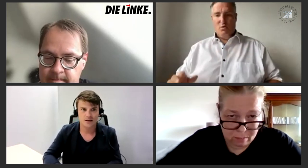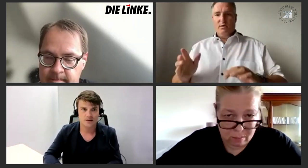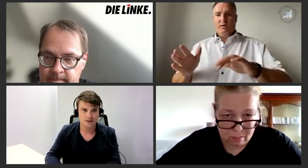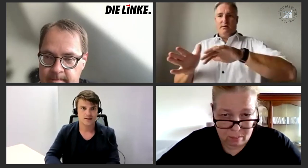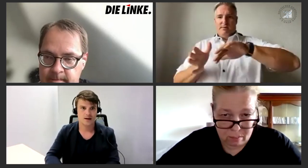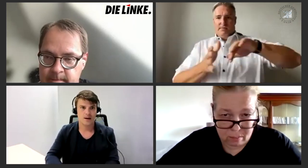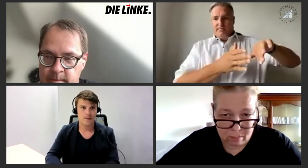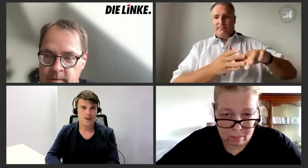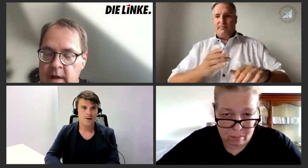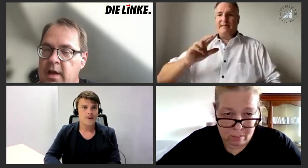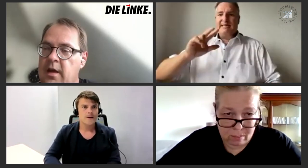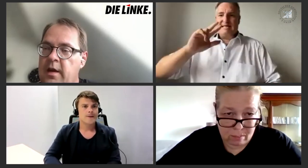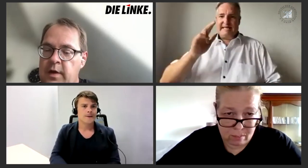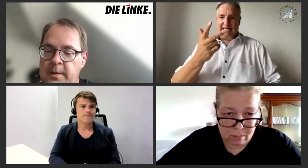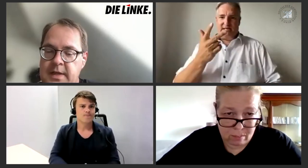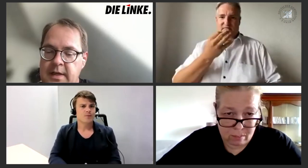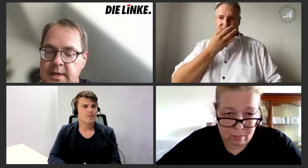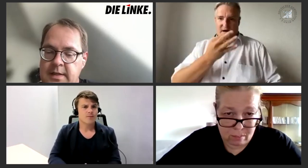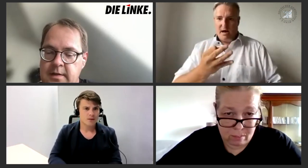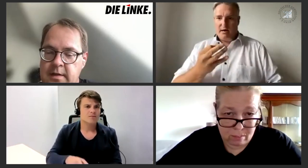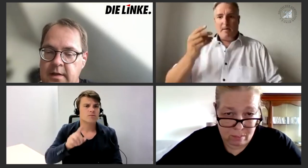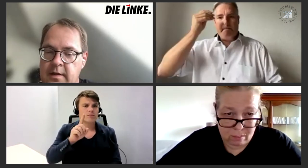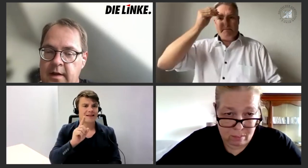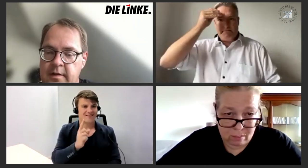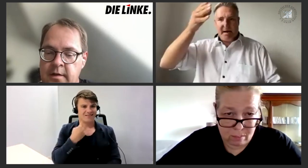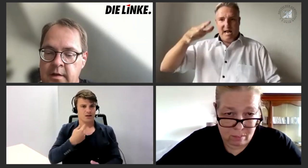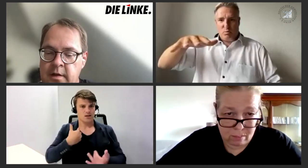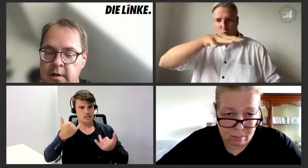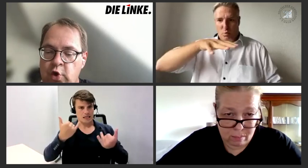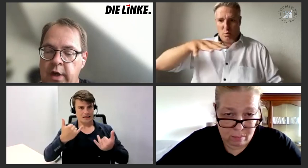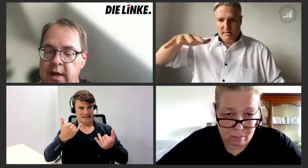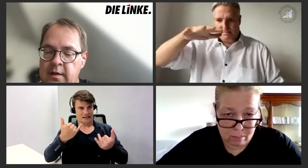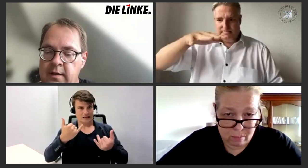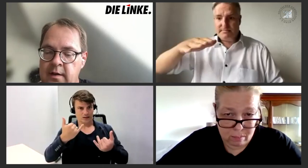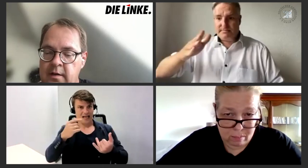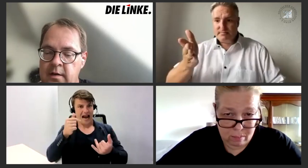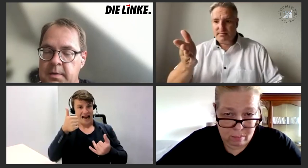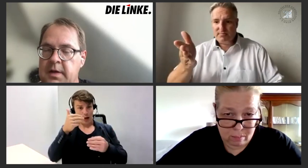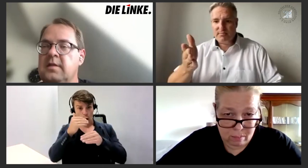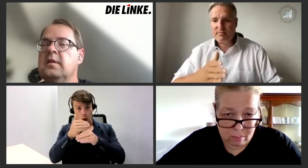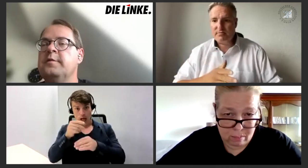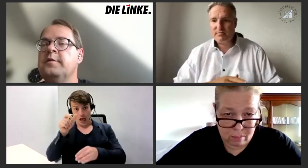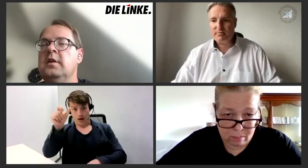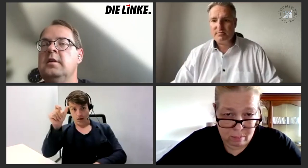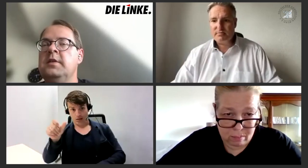muss jetzt verbessert werden, ganz klar! - Ich hatte einen Kollegen, der berichtete von